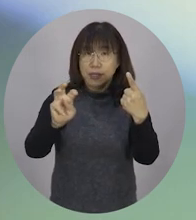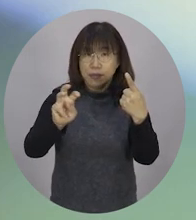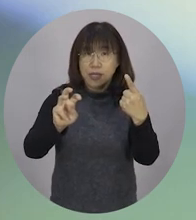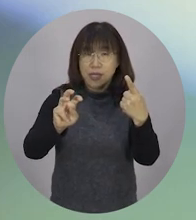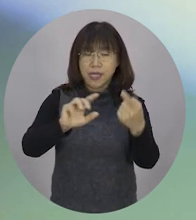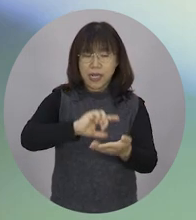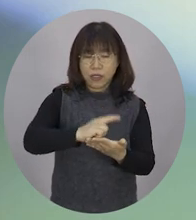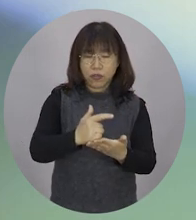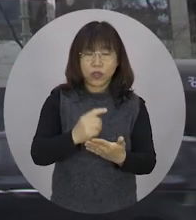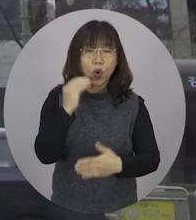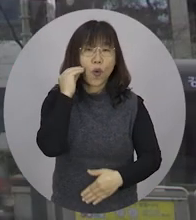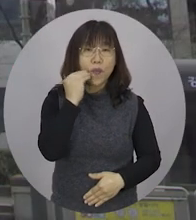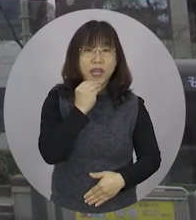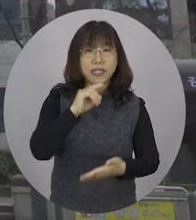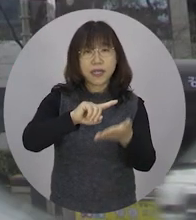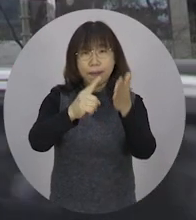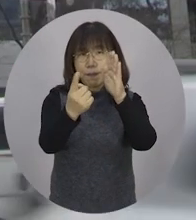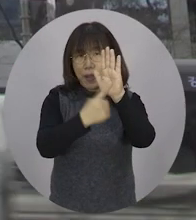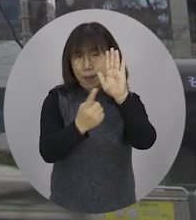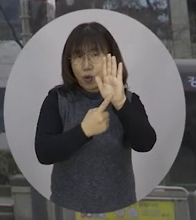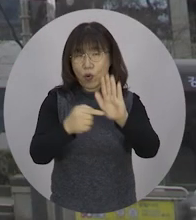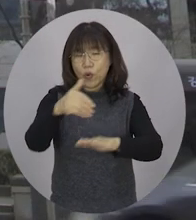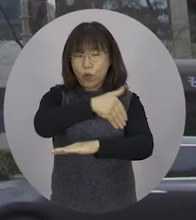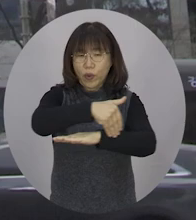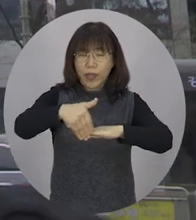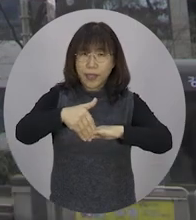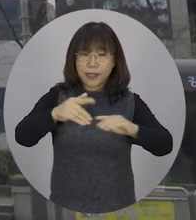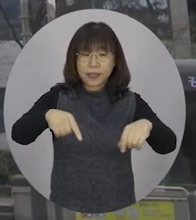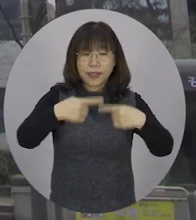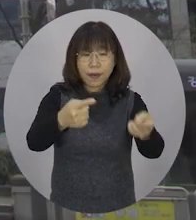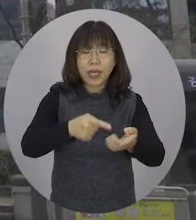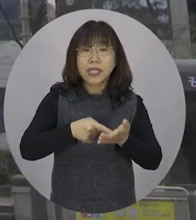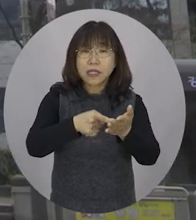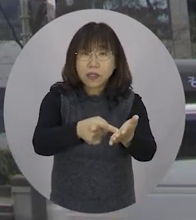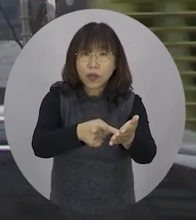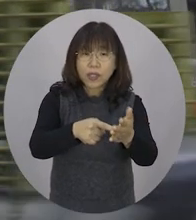11月30日江西区庁ホームページで 発表する予定です。